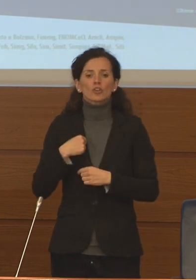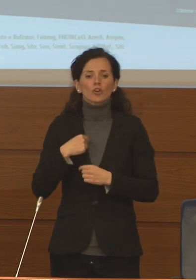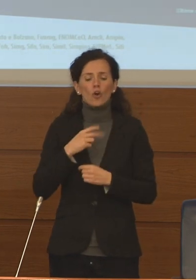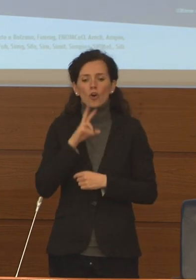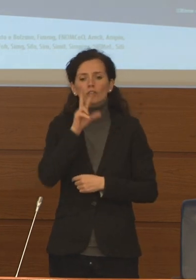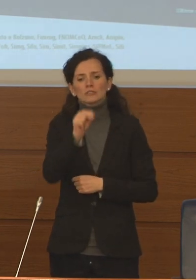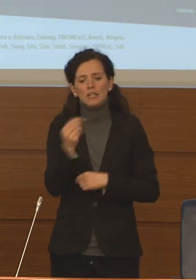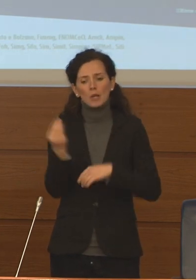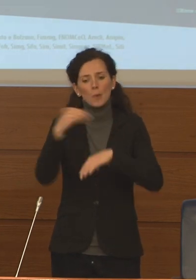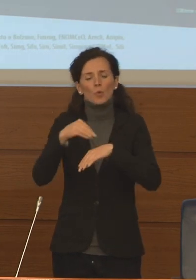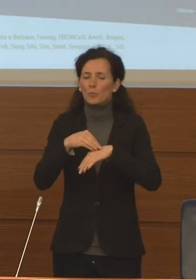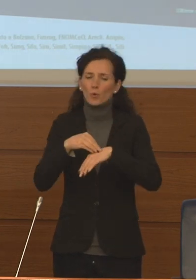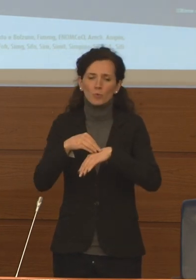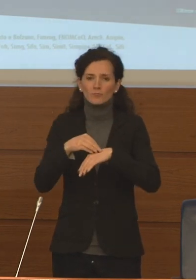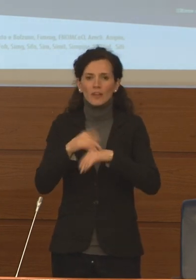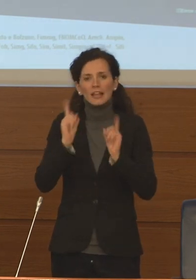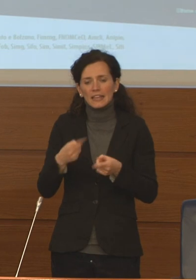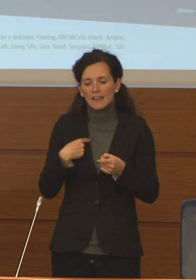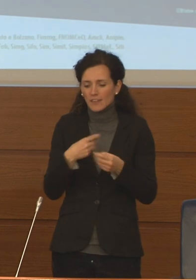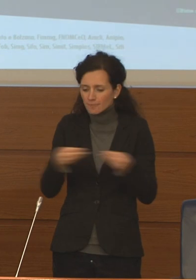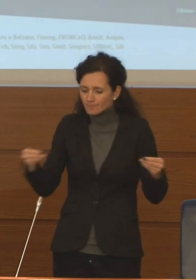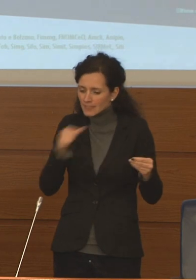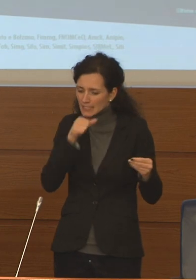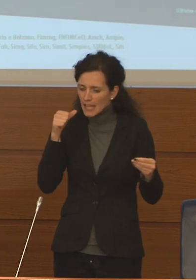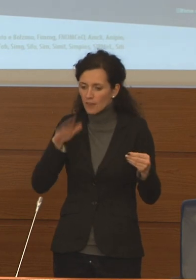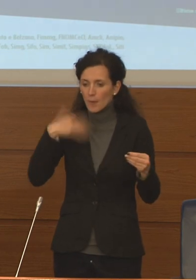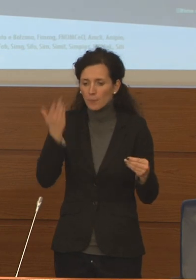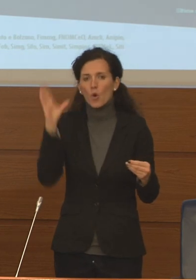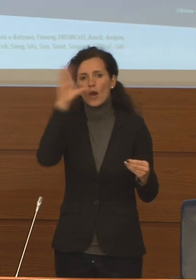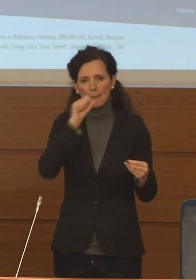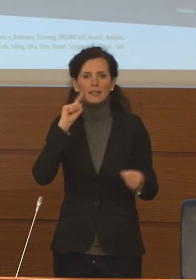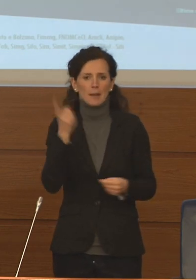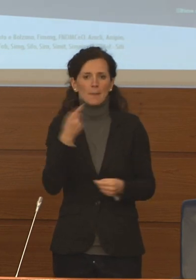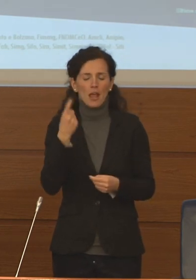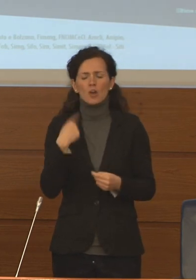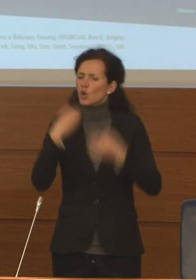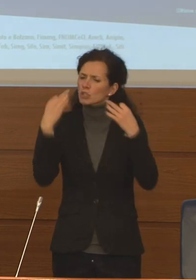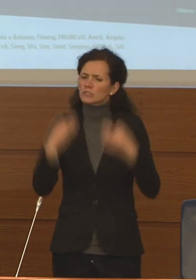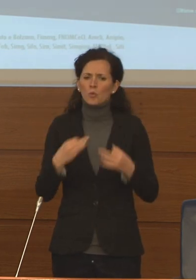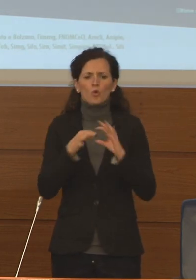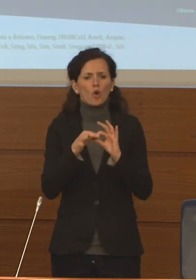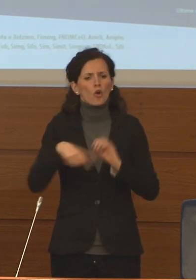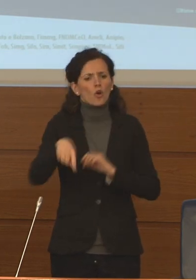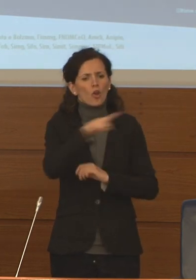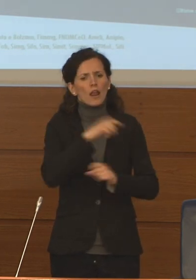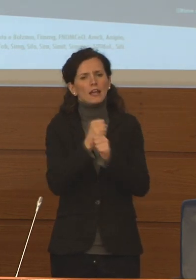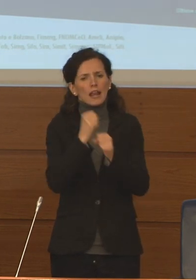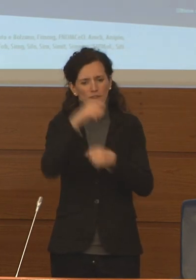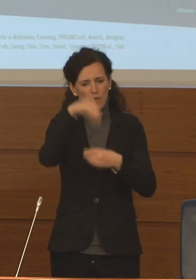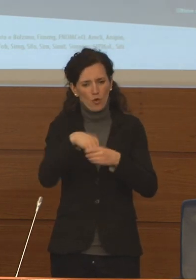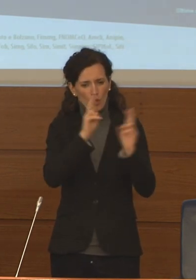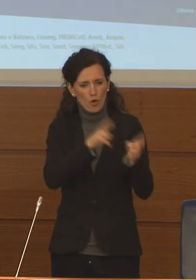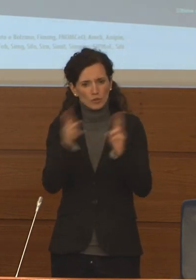dovrei avere degli elementi in più per poterlo fare. Sono certo però che i colleghi che lavorano nella struttura dove è ricoverato, in collaborazione